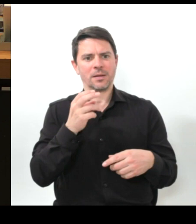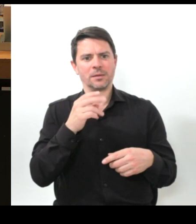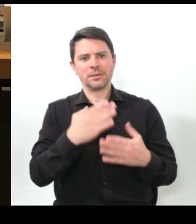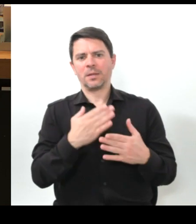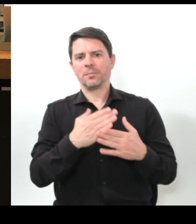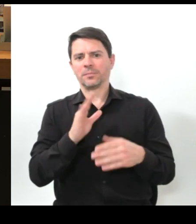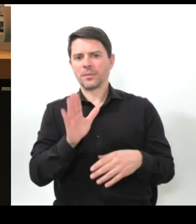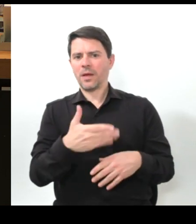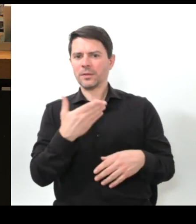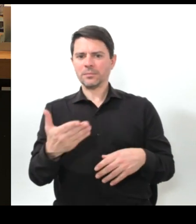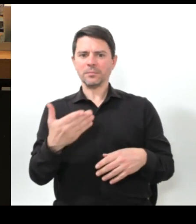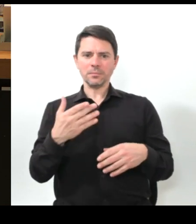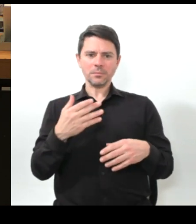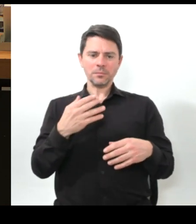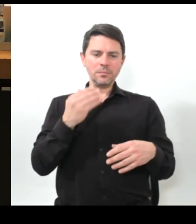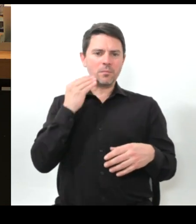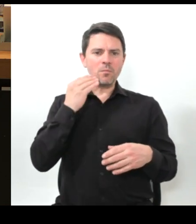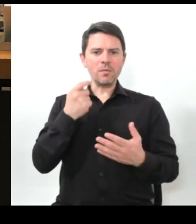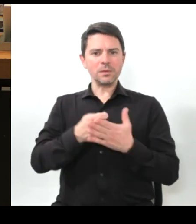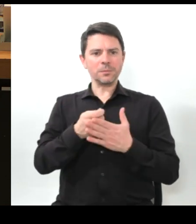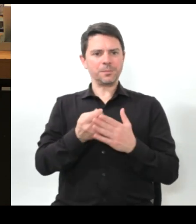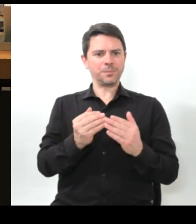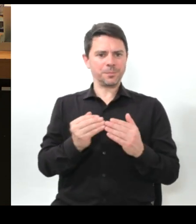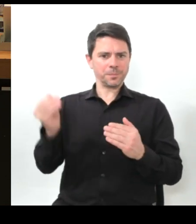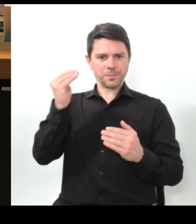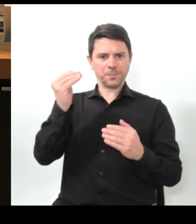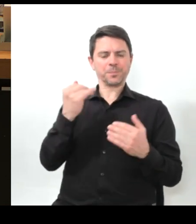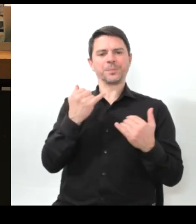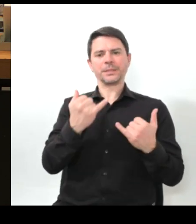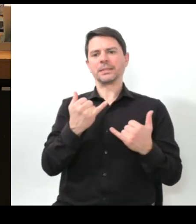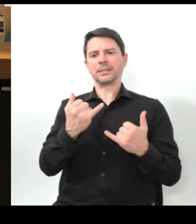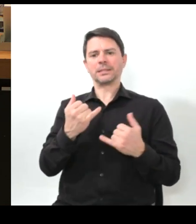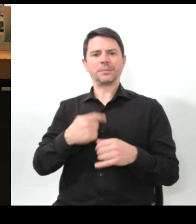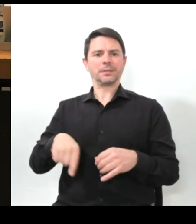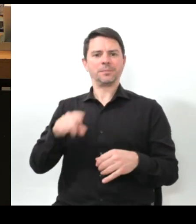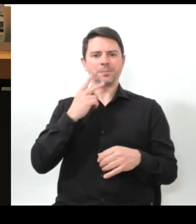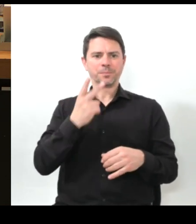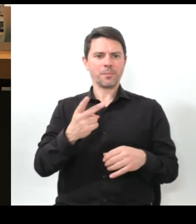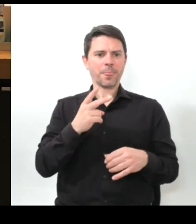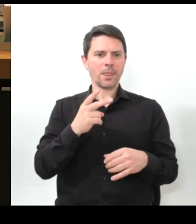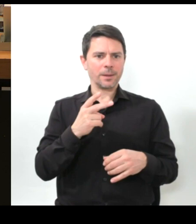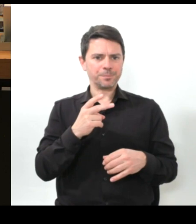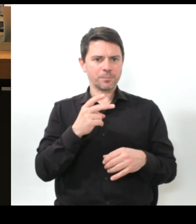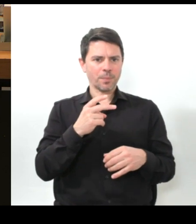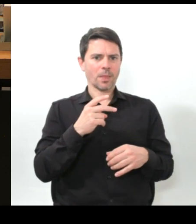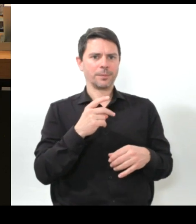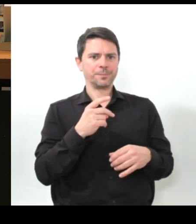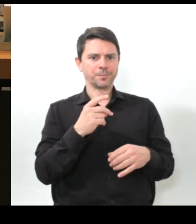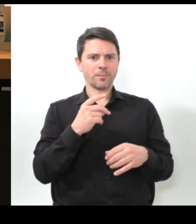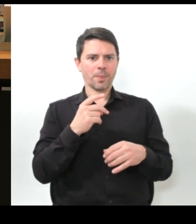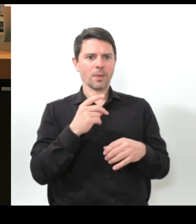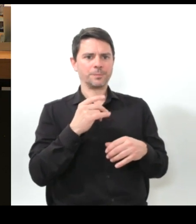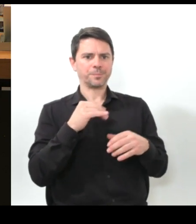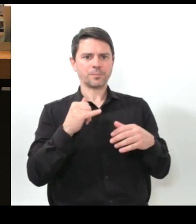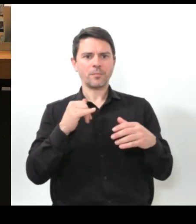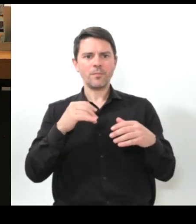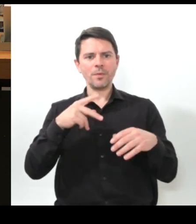Und deshalb wo ist der Eigentümer nicht selber schaffen kann, kann die Wood Fotovoltaik auch mit Contracting Unternehmen ermöglicht werden und die